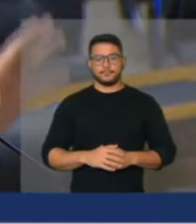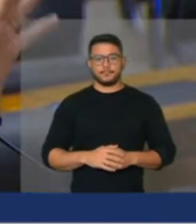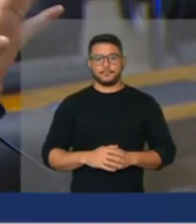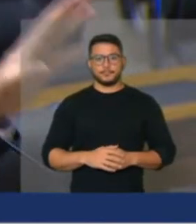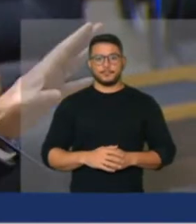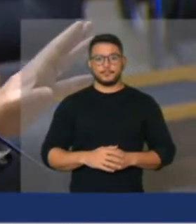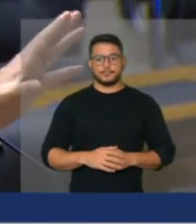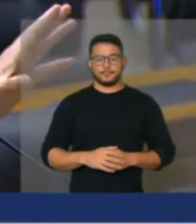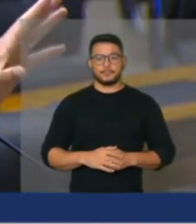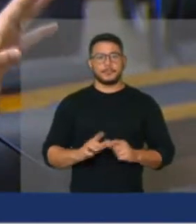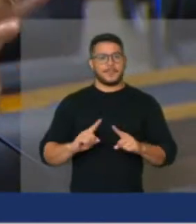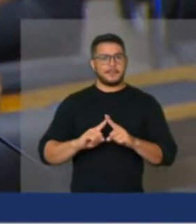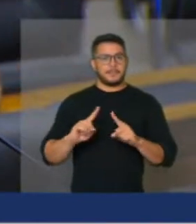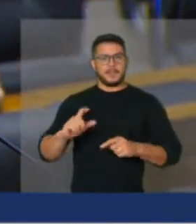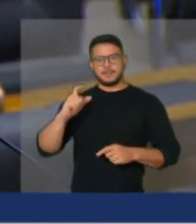POR DIA. DE RENDIMENTO. COM A